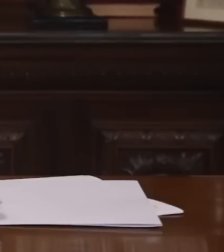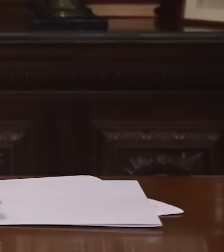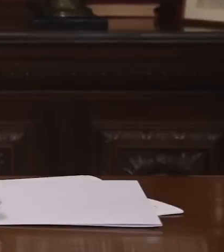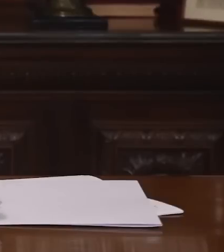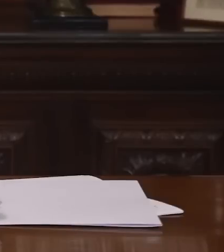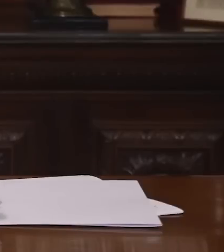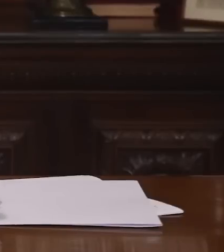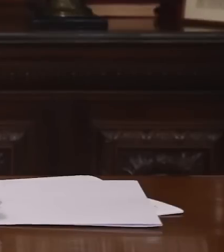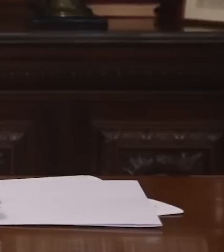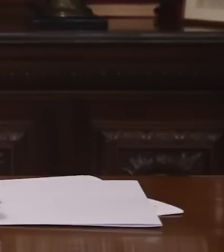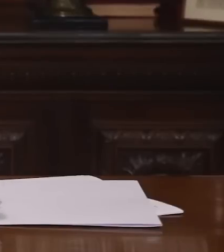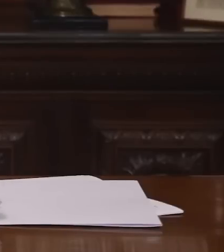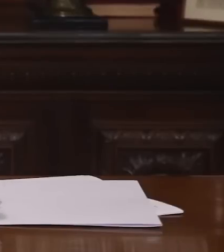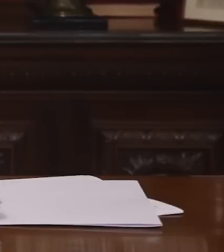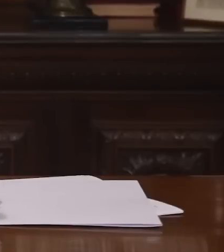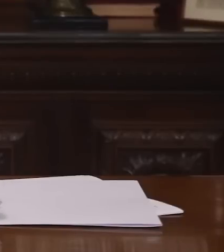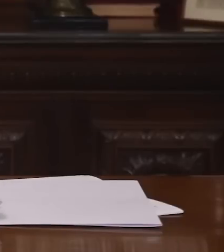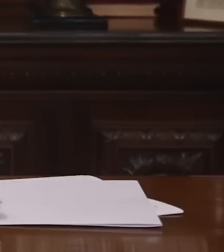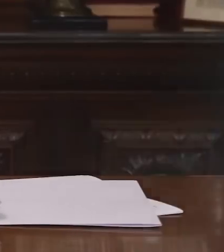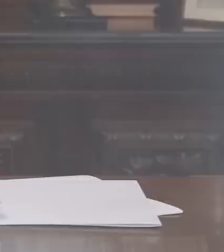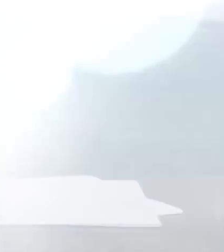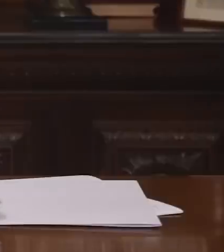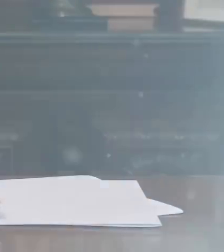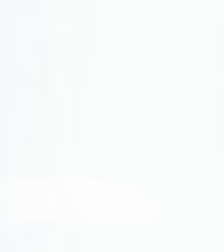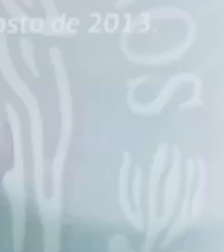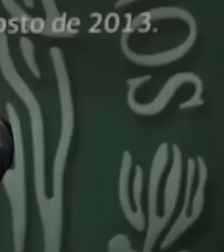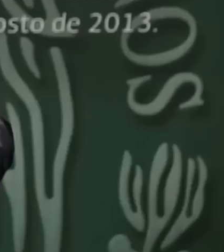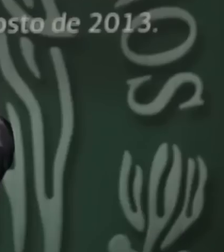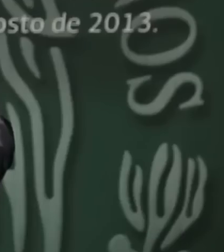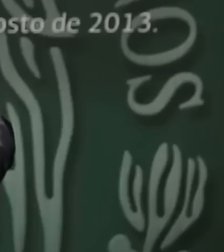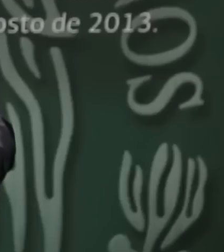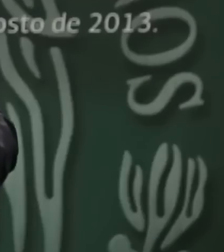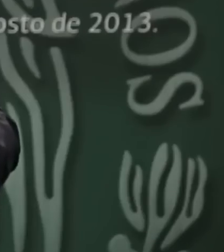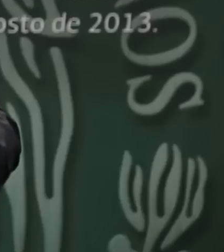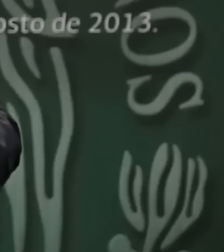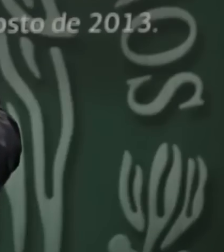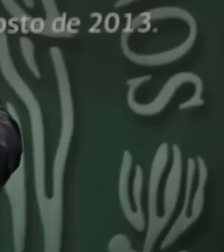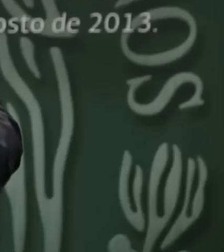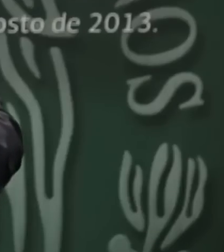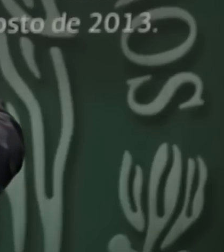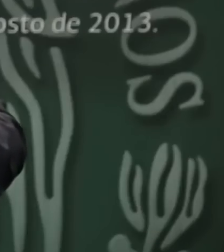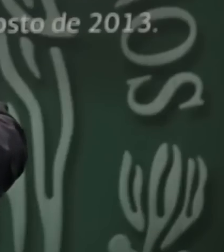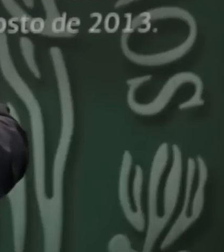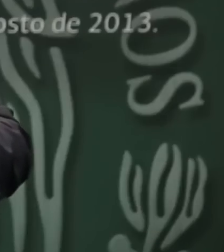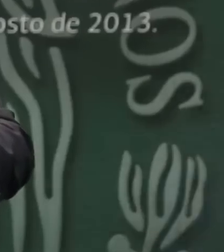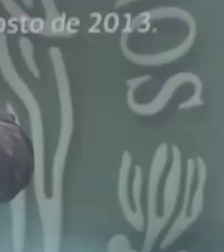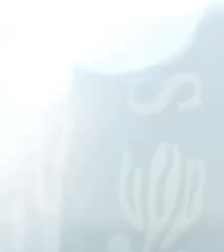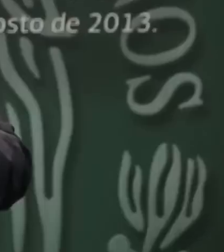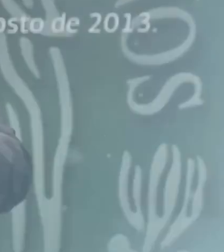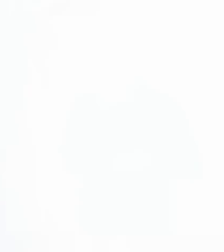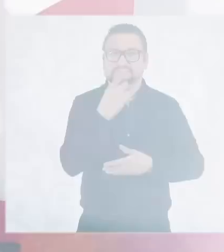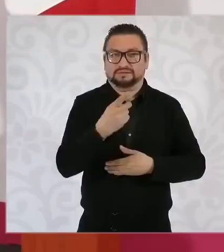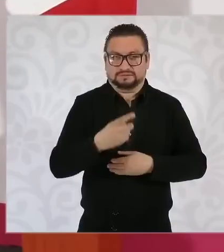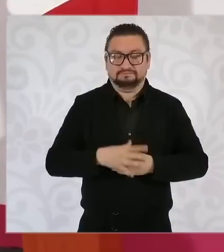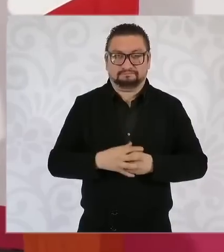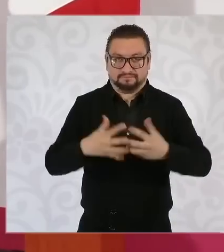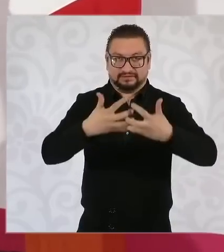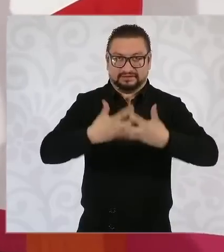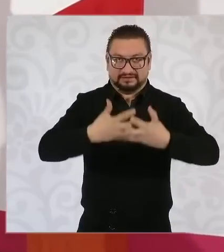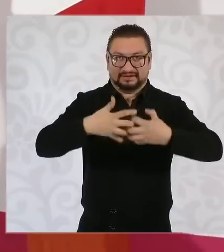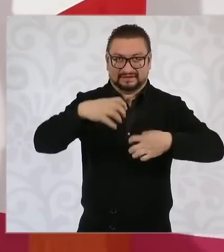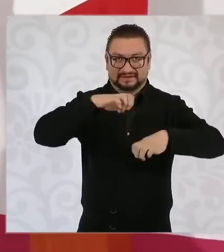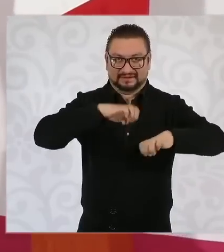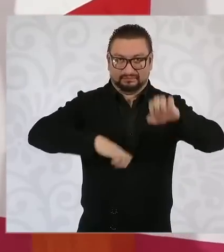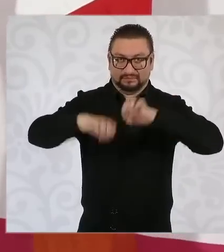que revierten la reforma energética de Enrique Peña Nieto la presidenta anunció que considera un